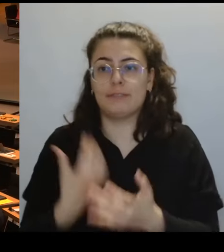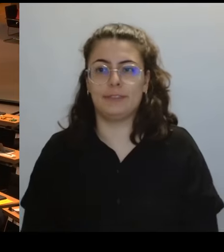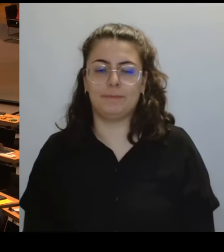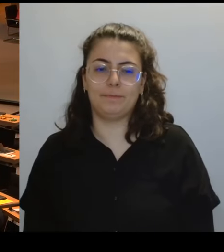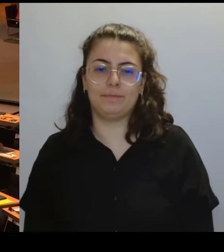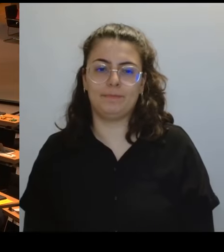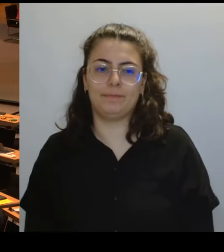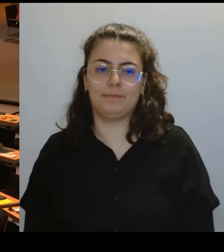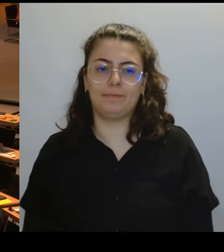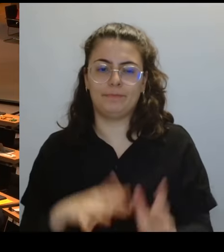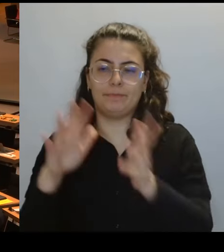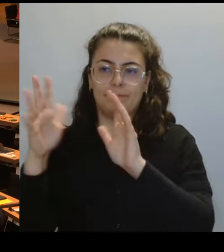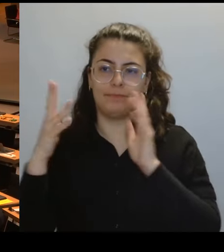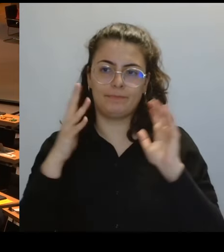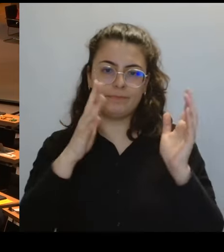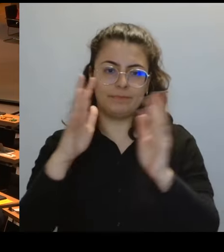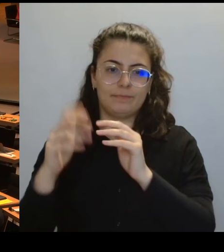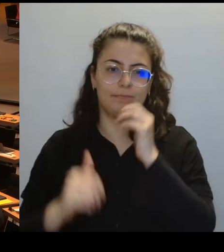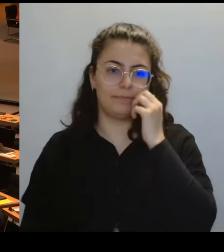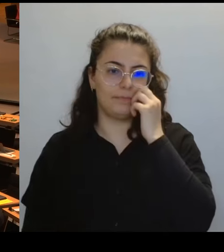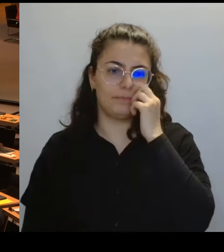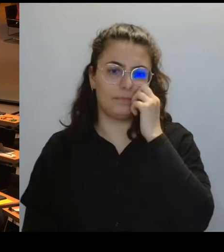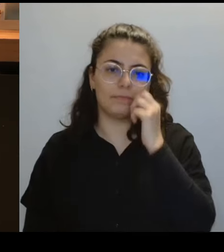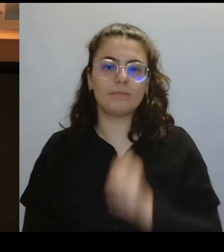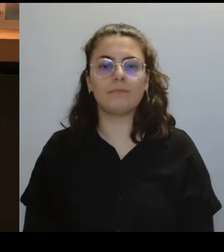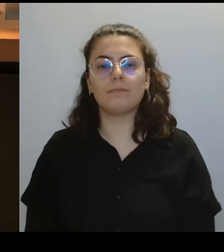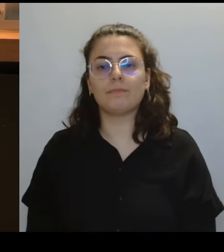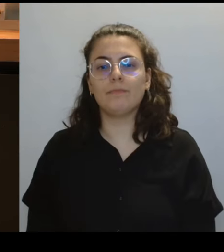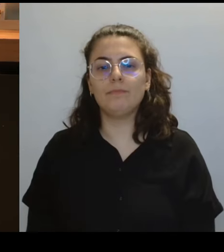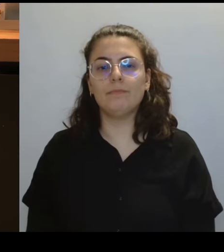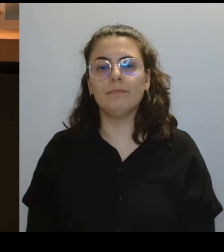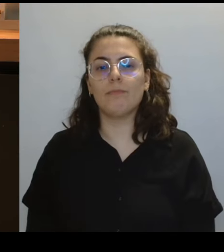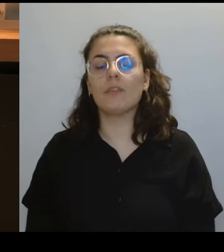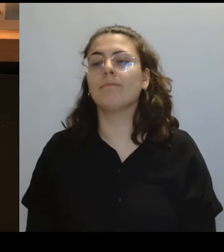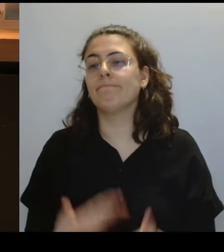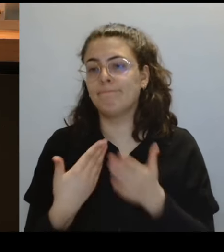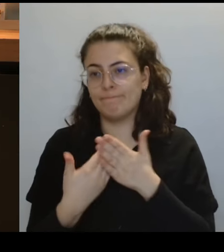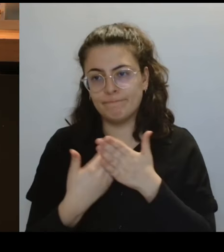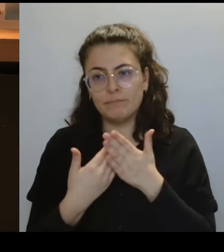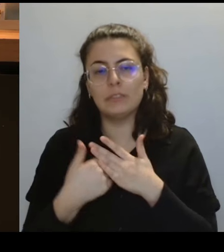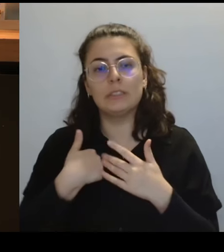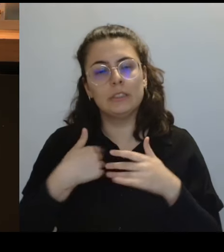Insofern möchte ich dann doch mal auf unsere deutsche Gesetzgebung zurückkommen.